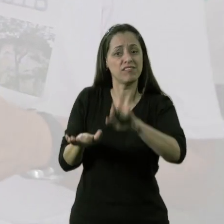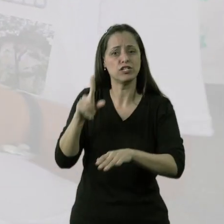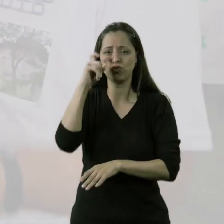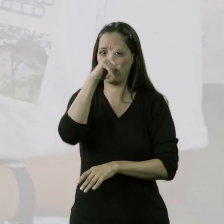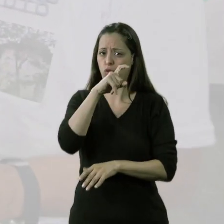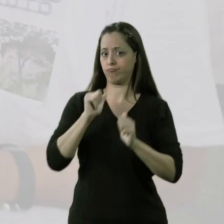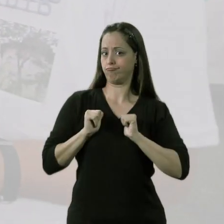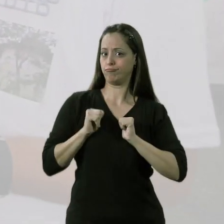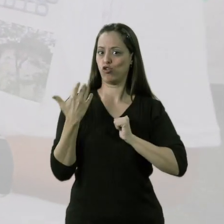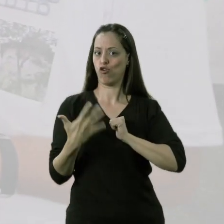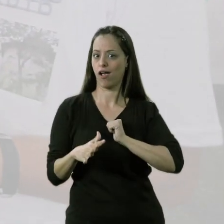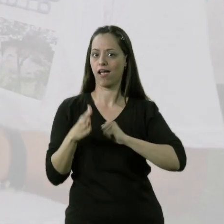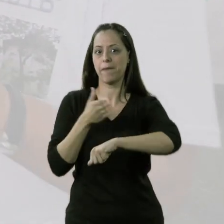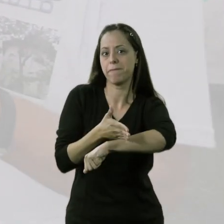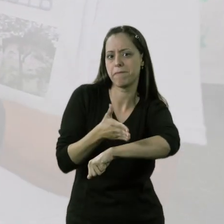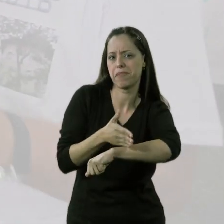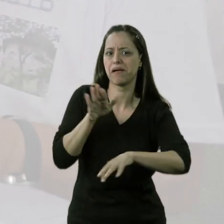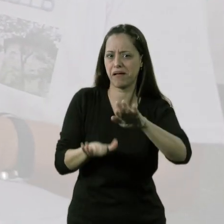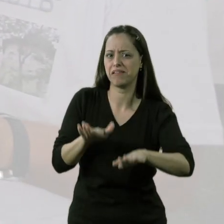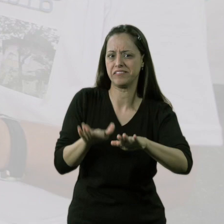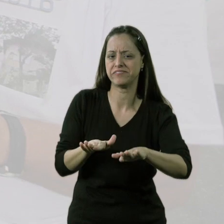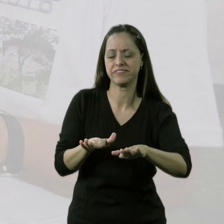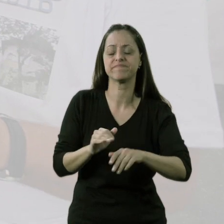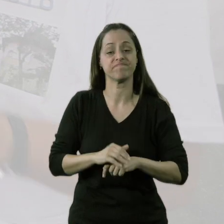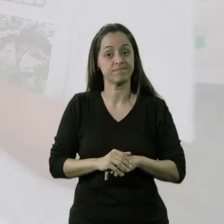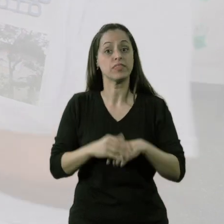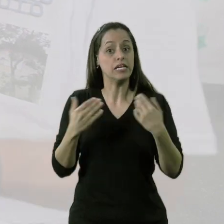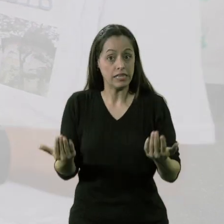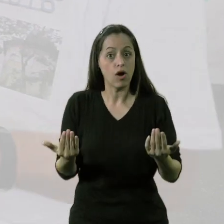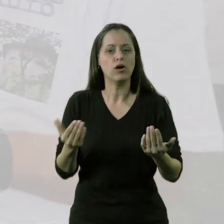que também tem dificuldade e que normalmente em uma atividade também não participa.